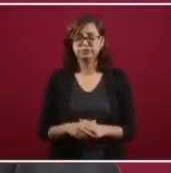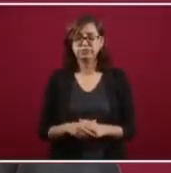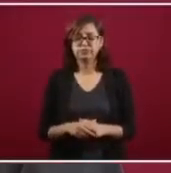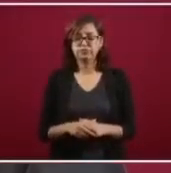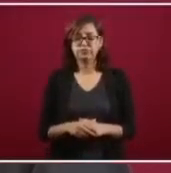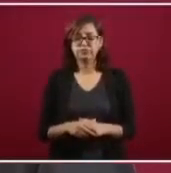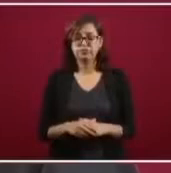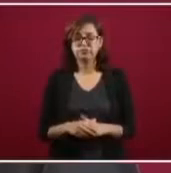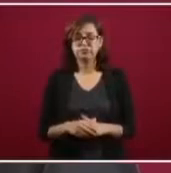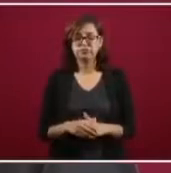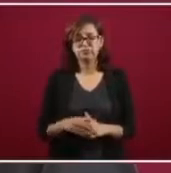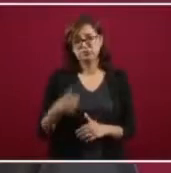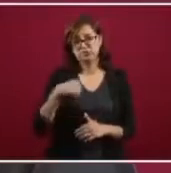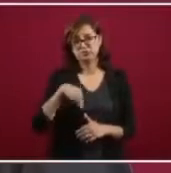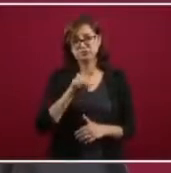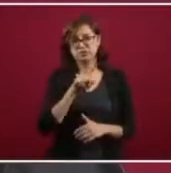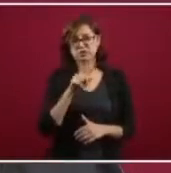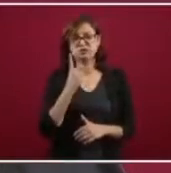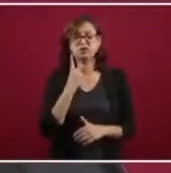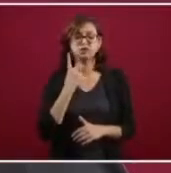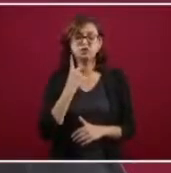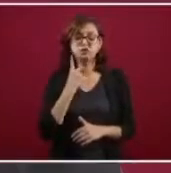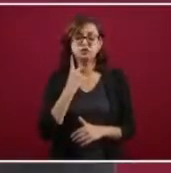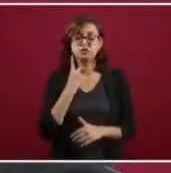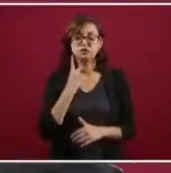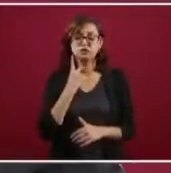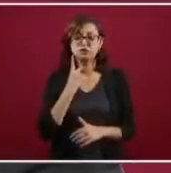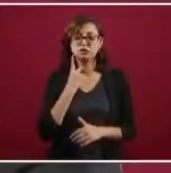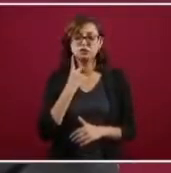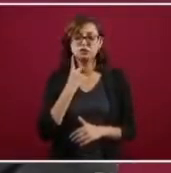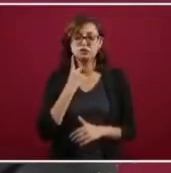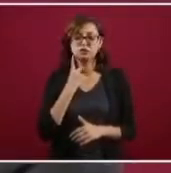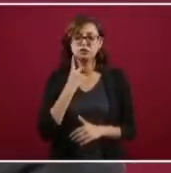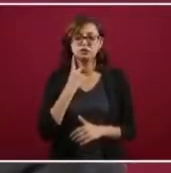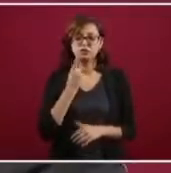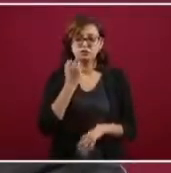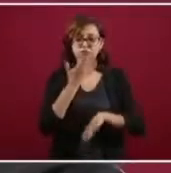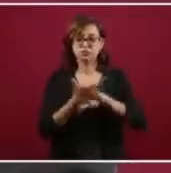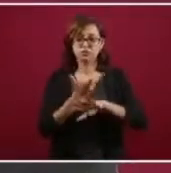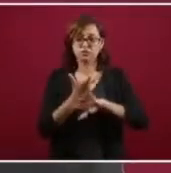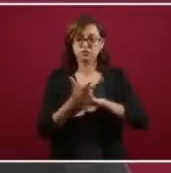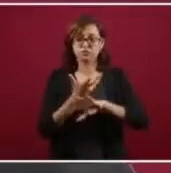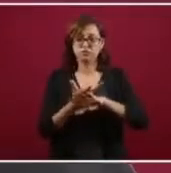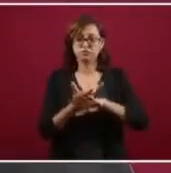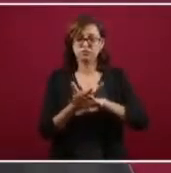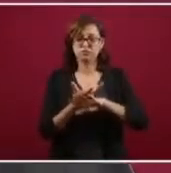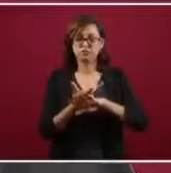con legisladores de Estados Unidos.